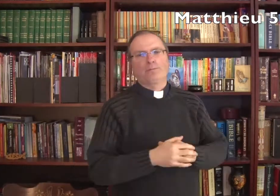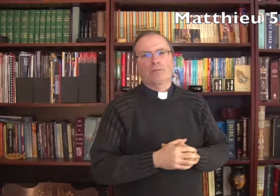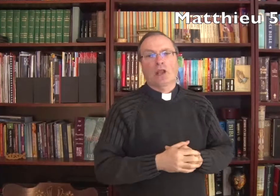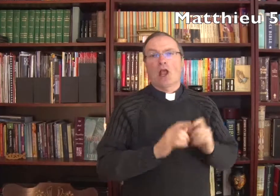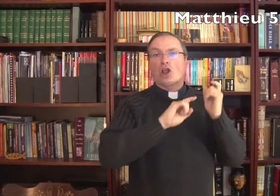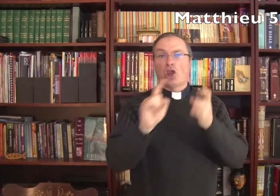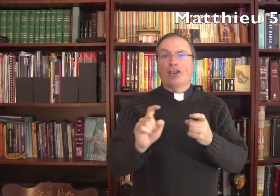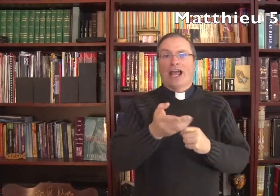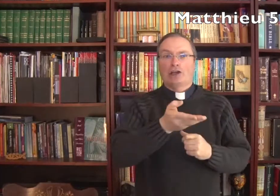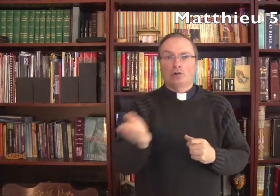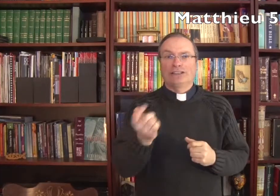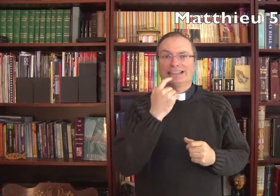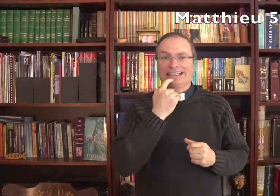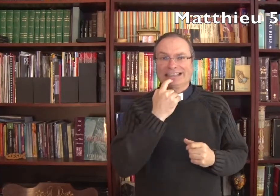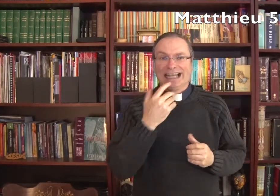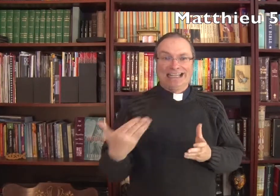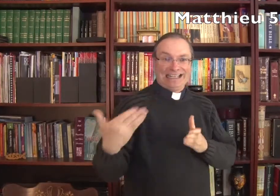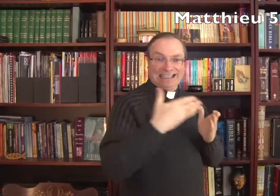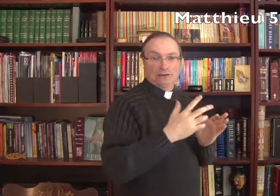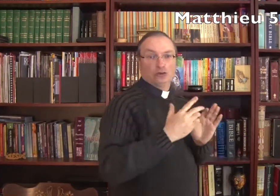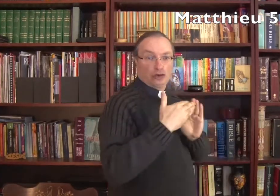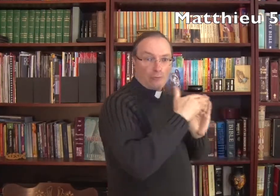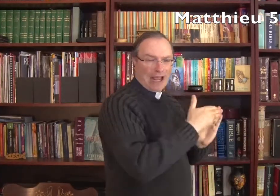Donne à celui qui t’adresse une demande